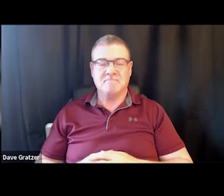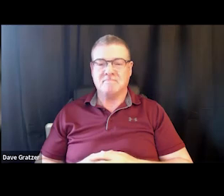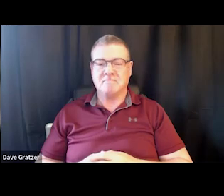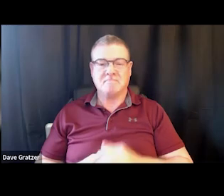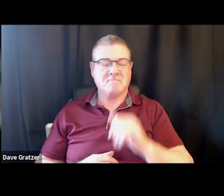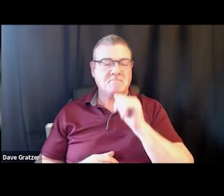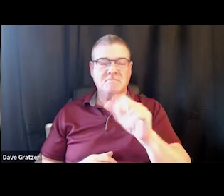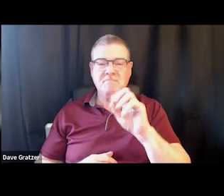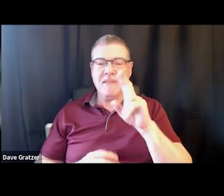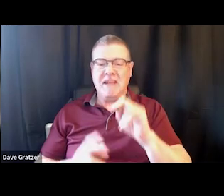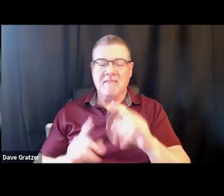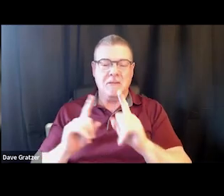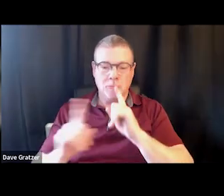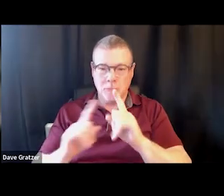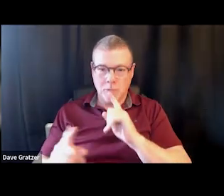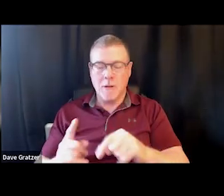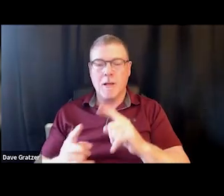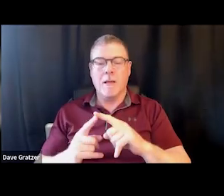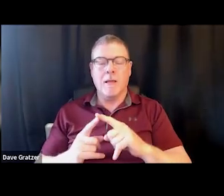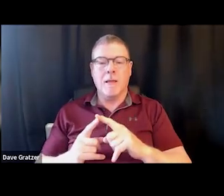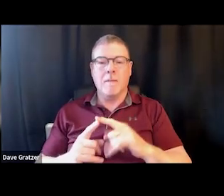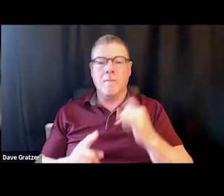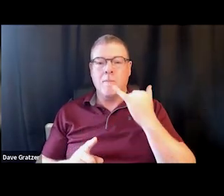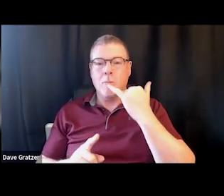y luego me llamó el día antes...